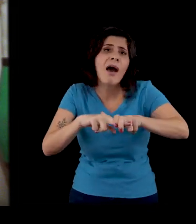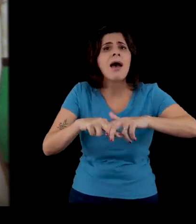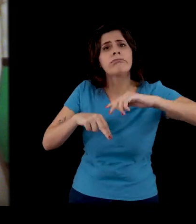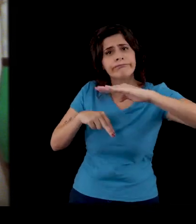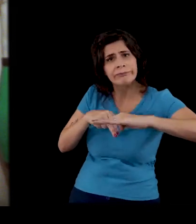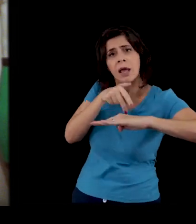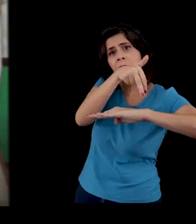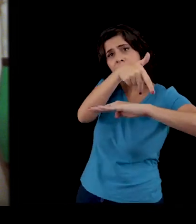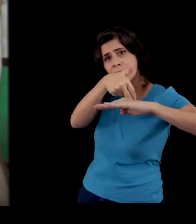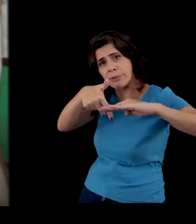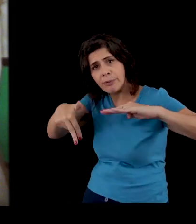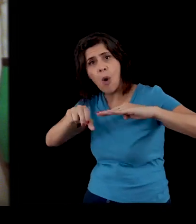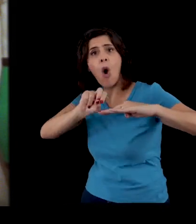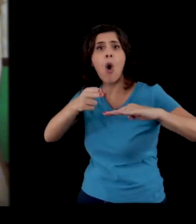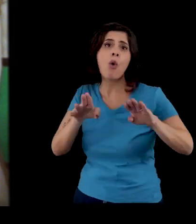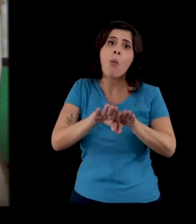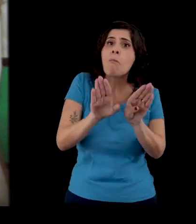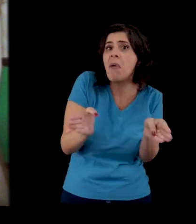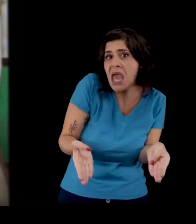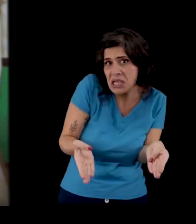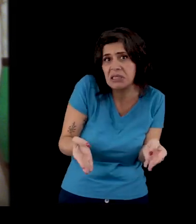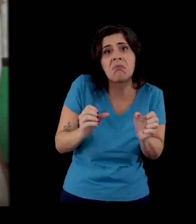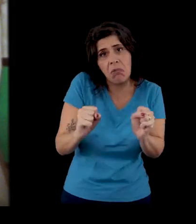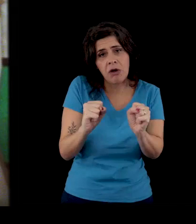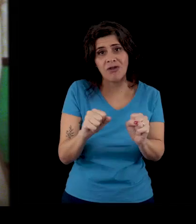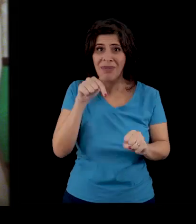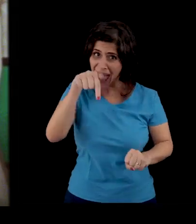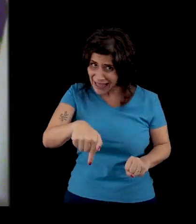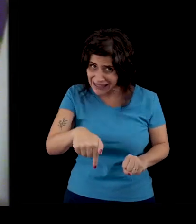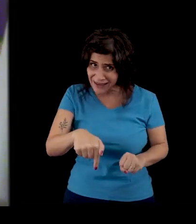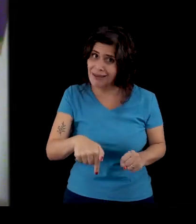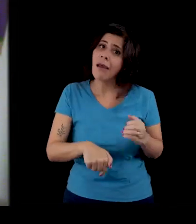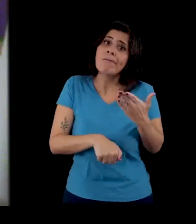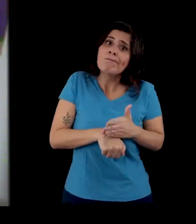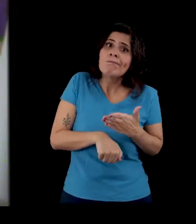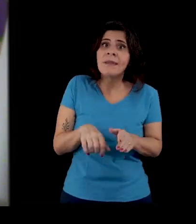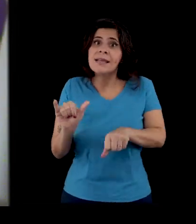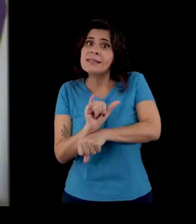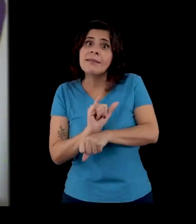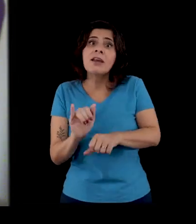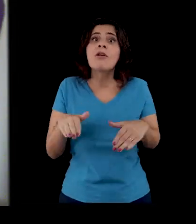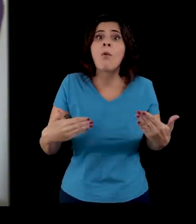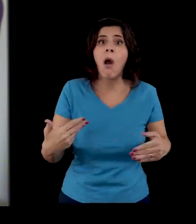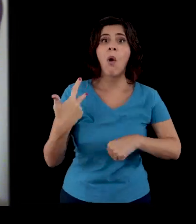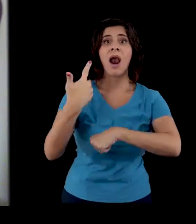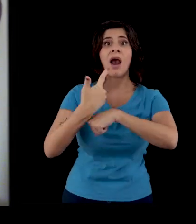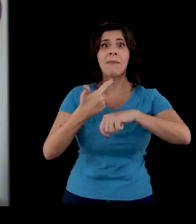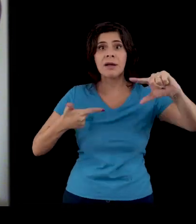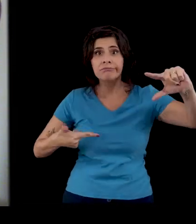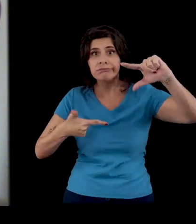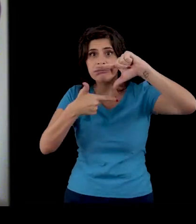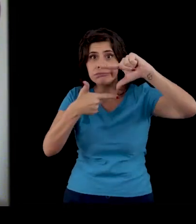eu aqui, por exemplo, usei o limite da câmera. Tenho certeza de que as pessoas vão se divertir